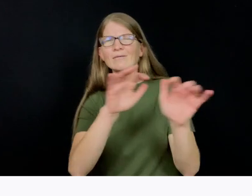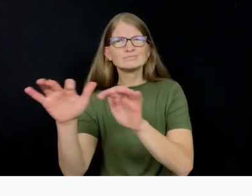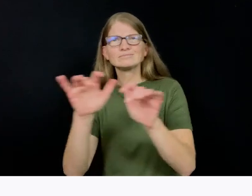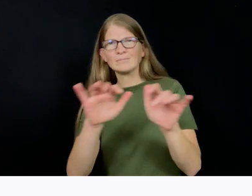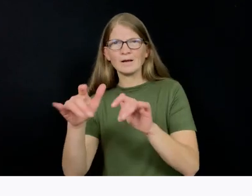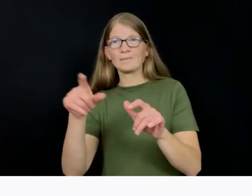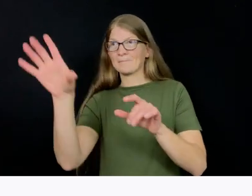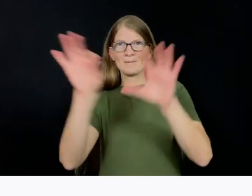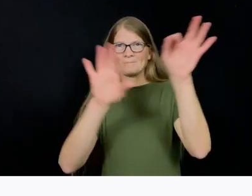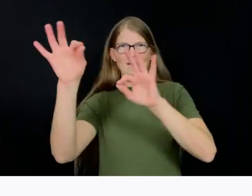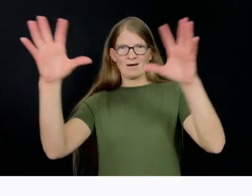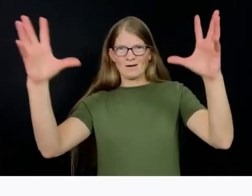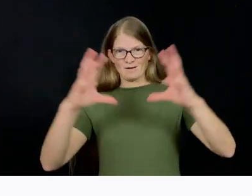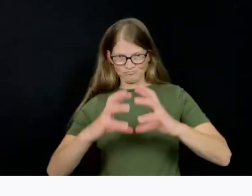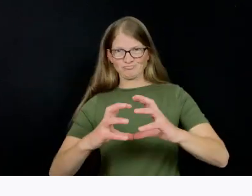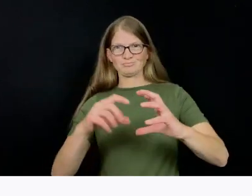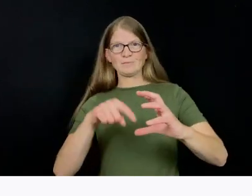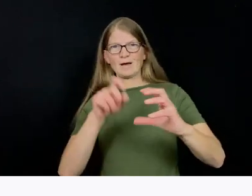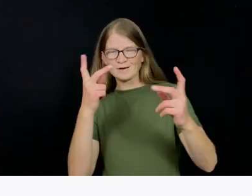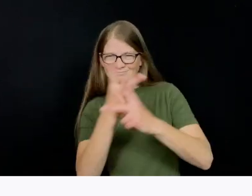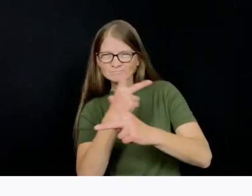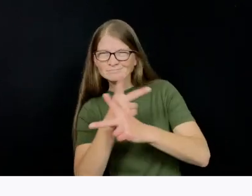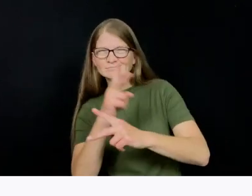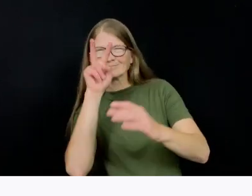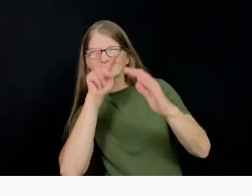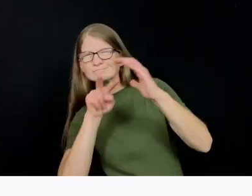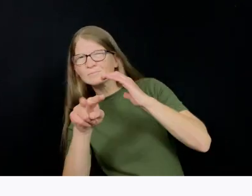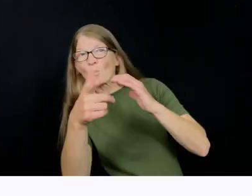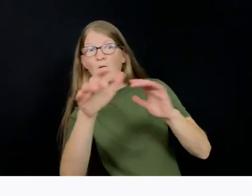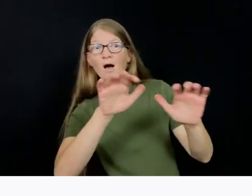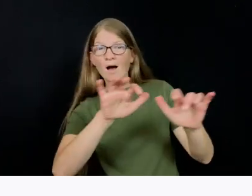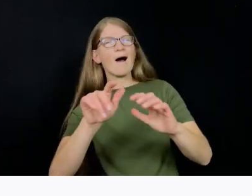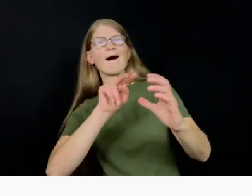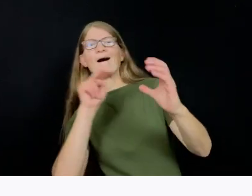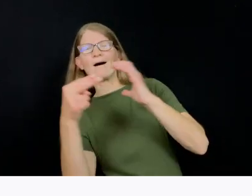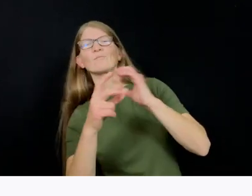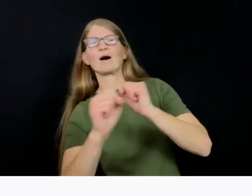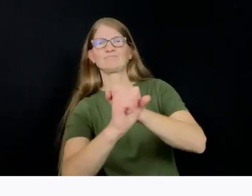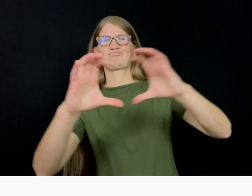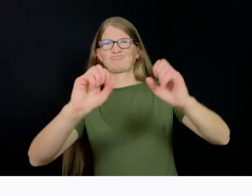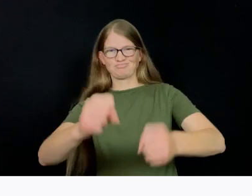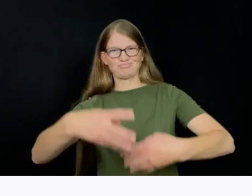ونستخدم ذلك للتنبؤ بما تعنوه بالفعل إن هذا الأمر يعمل بشكلٍ جيد